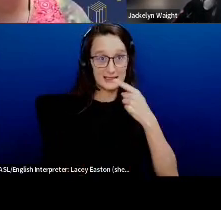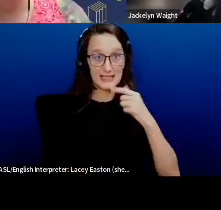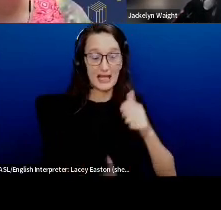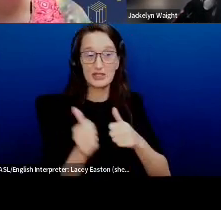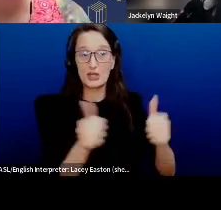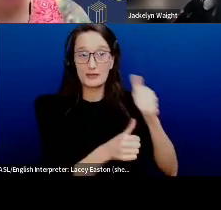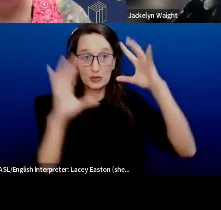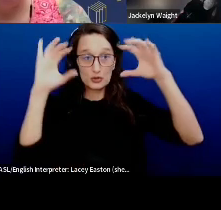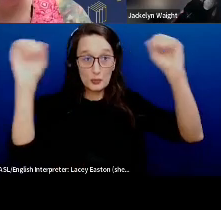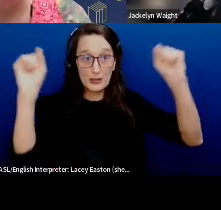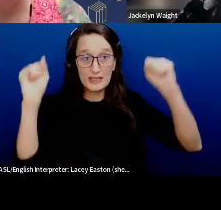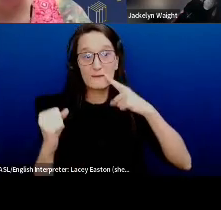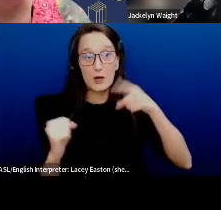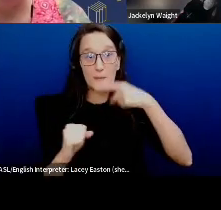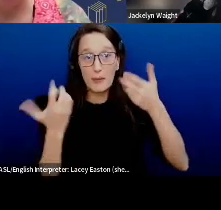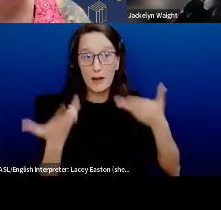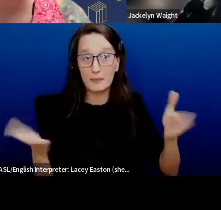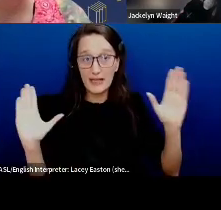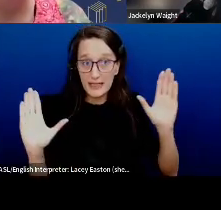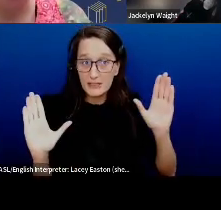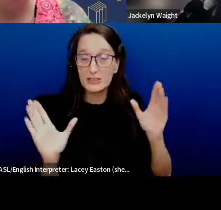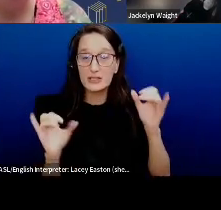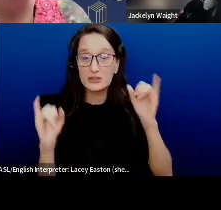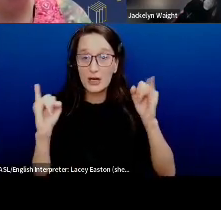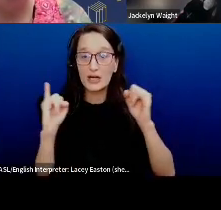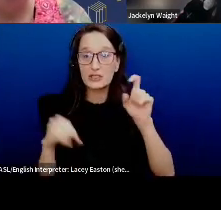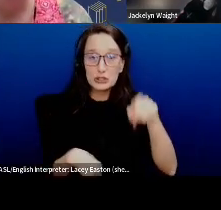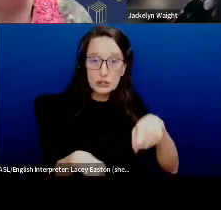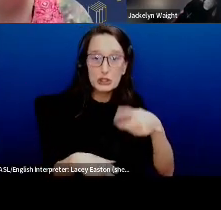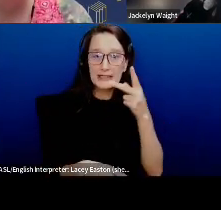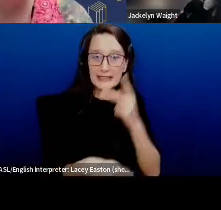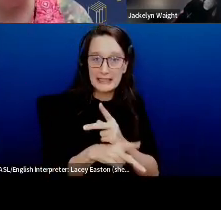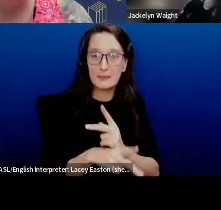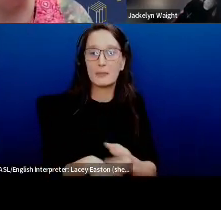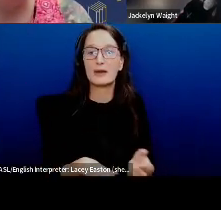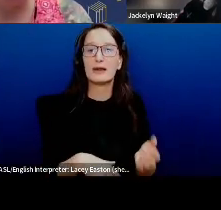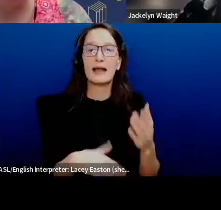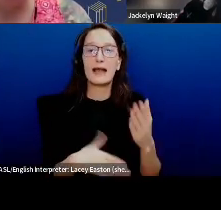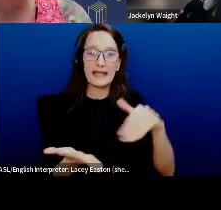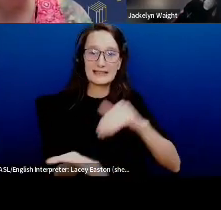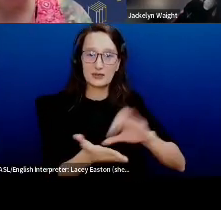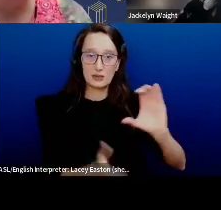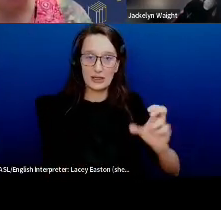mantendrá un centro central de intercambio, depósito y duplicación para el diseño, la producción,